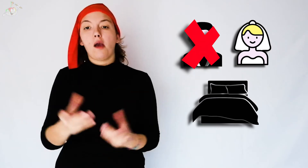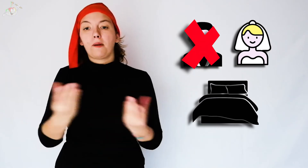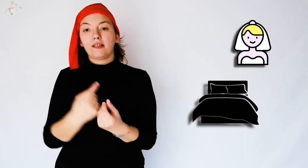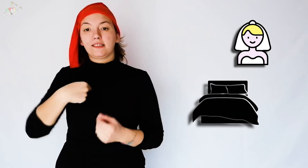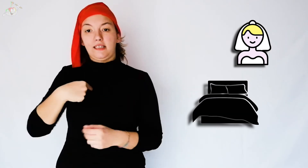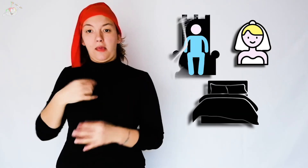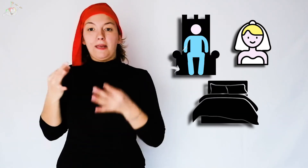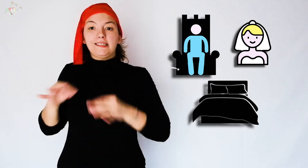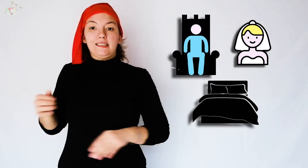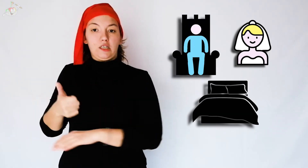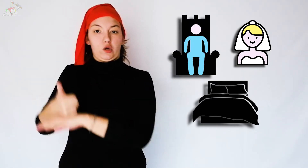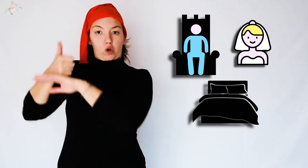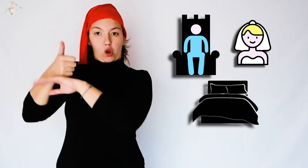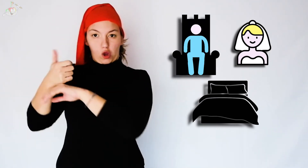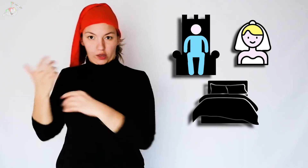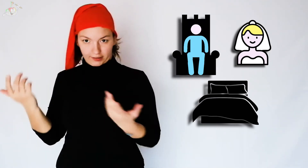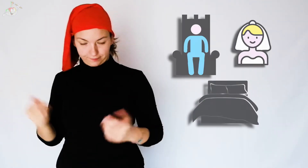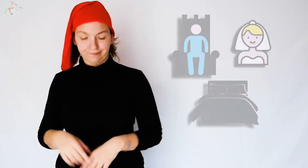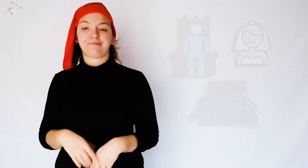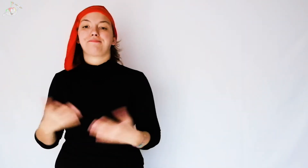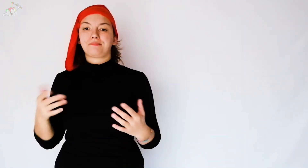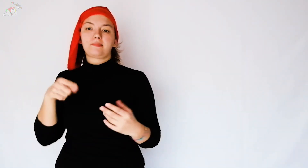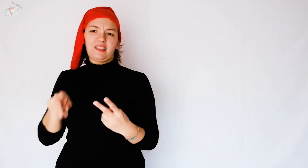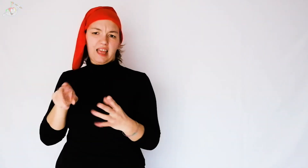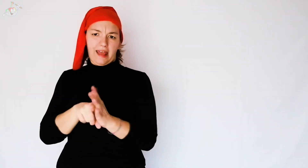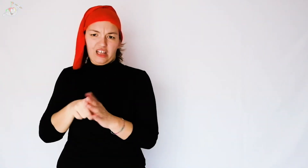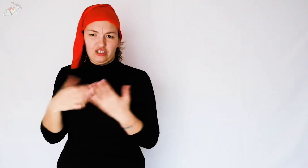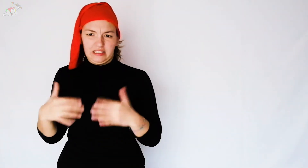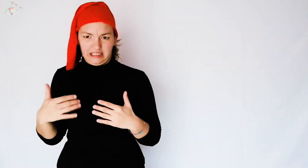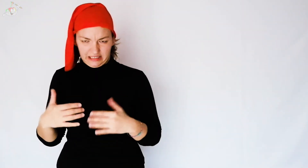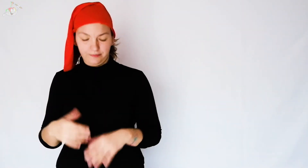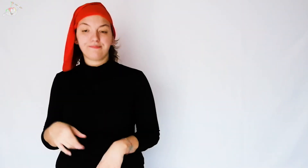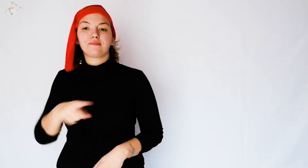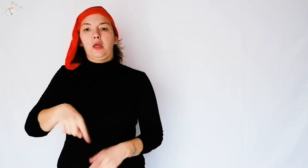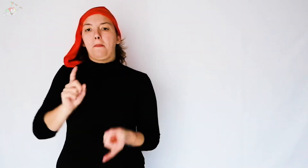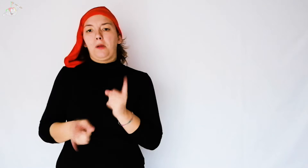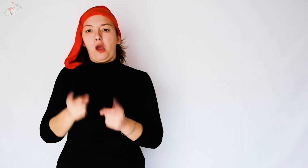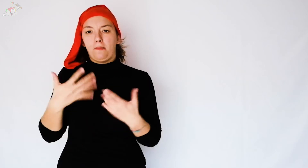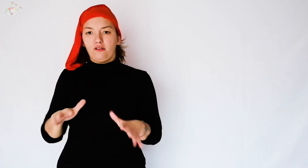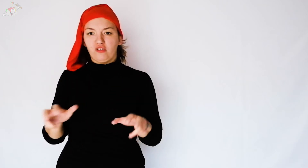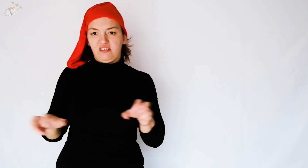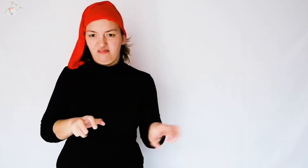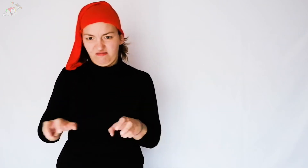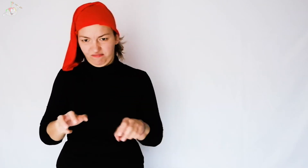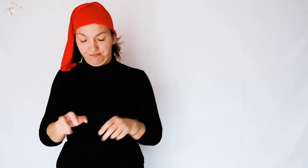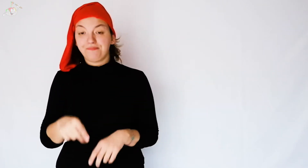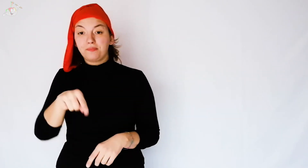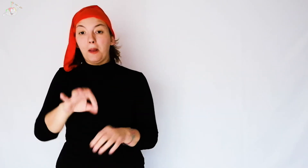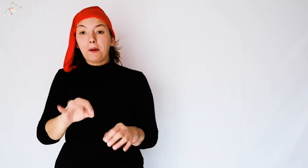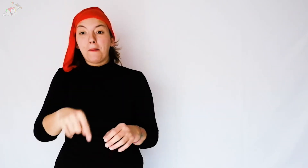ma era obbligata a farlo con il signore tiranno. Queste leggi erano pesanti e facevano innervosire il popolo.